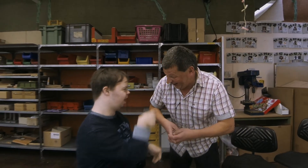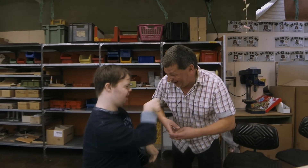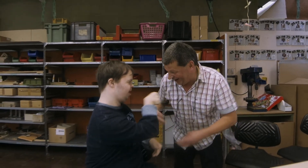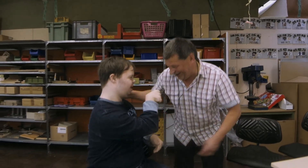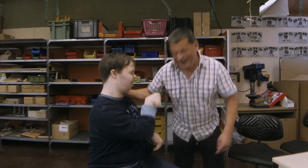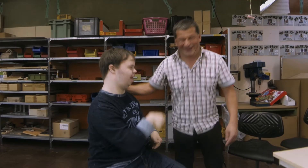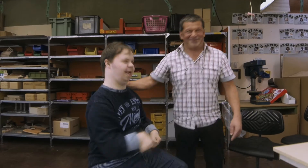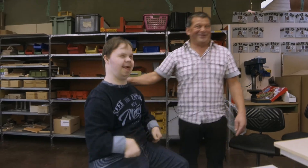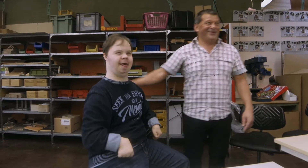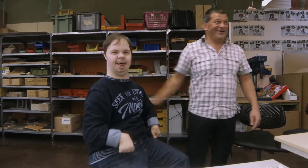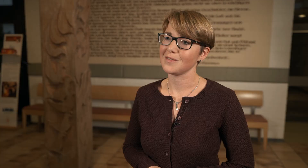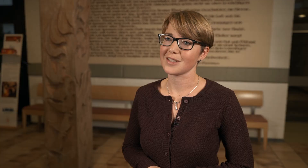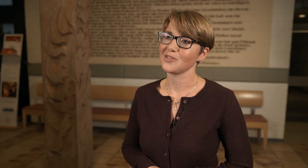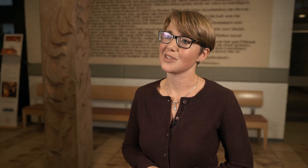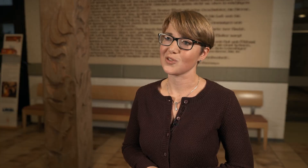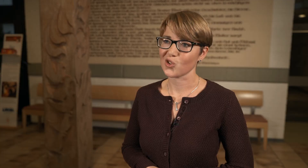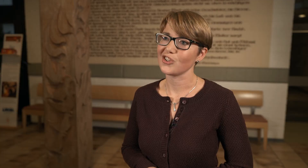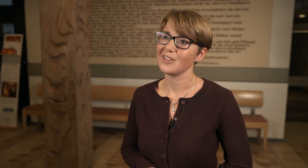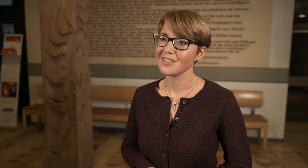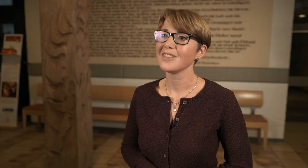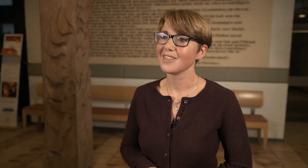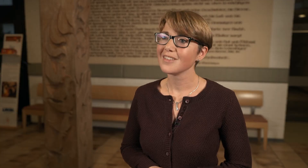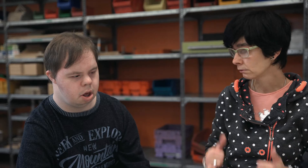Das Selbstvertrauen ist um einiges gewachsen - und das ist toll.